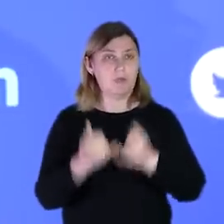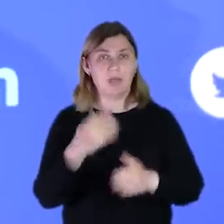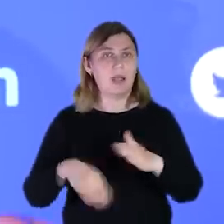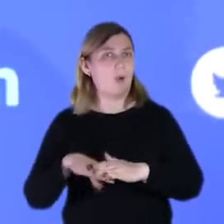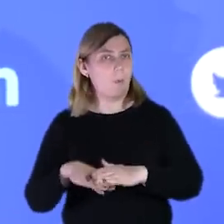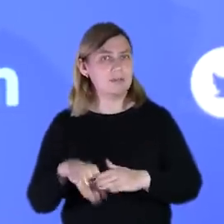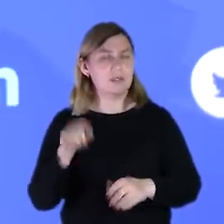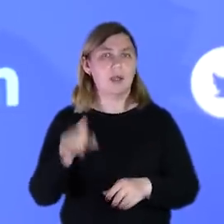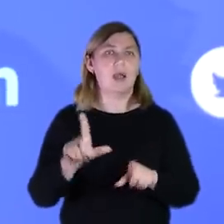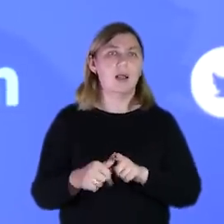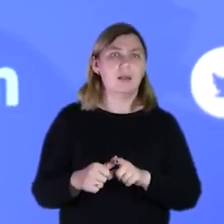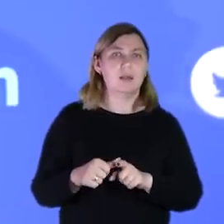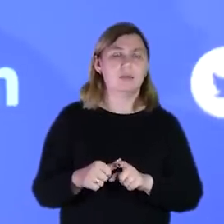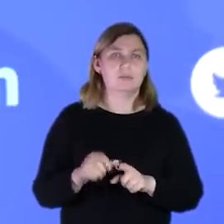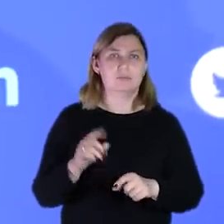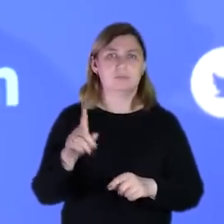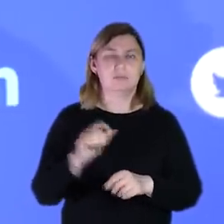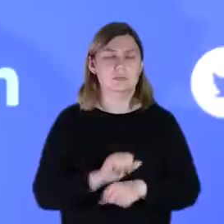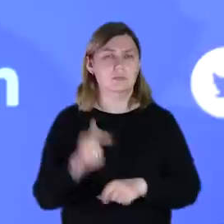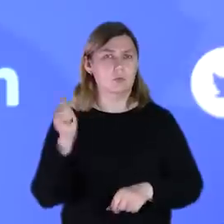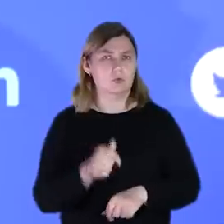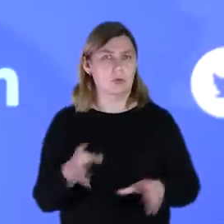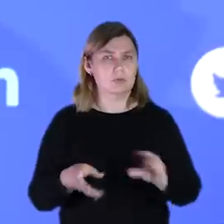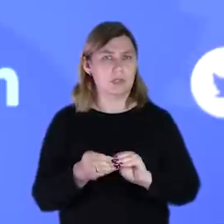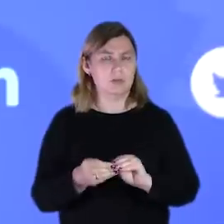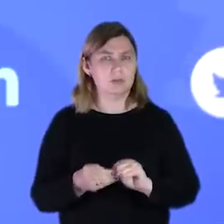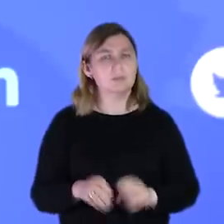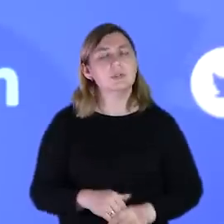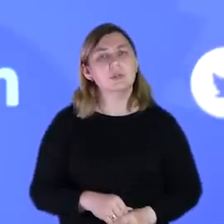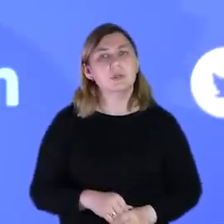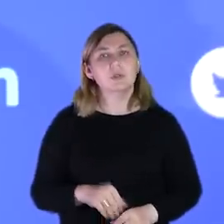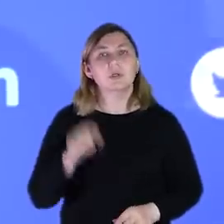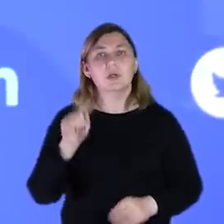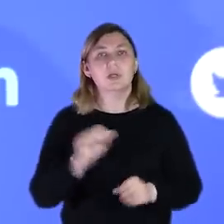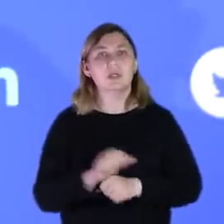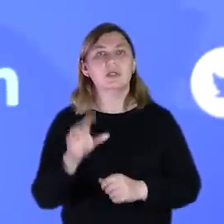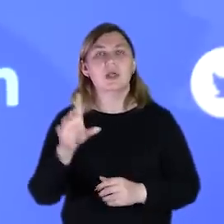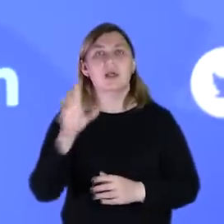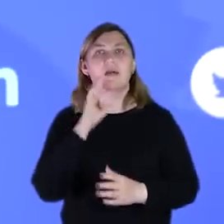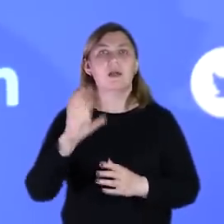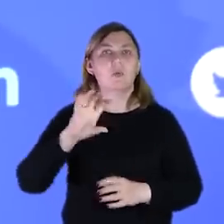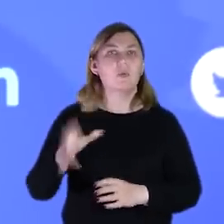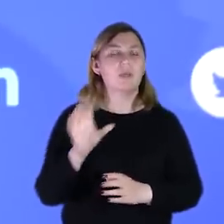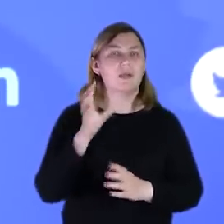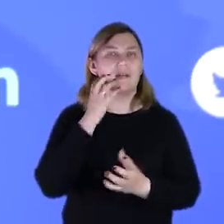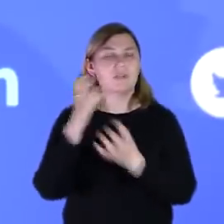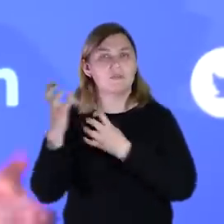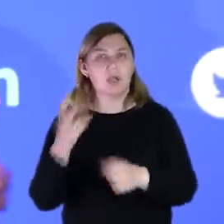to merytorycznie i przedmiotowo tak naprawdę. Bo i ekspozytury wywiadu, które funkcjonowały w